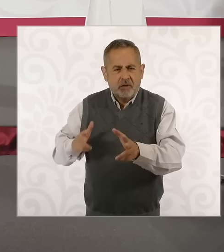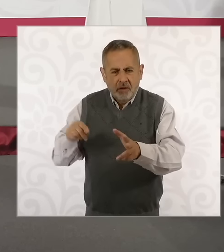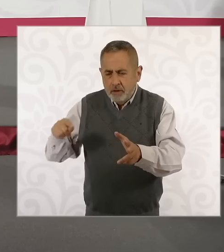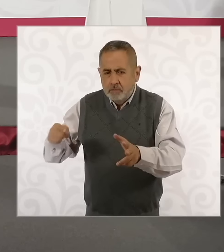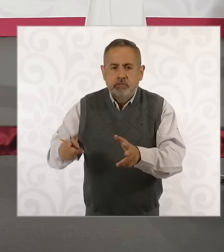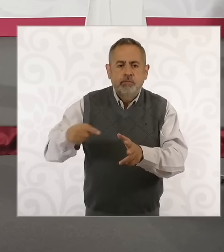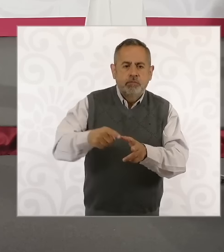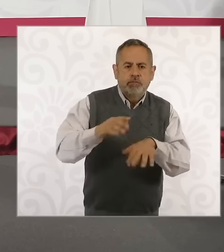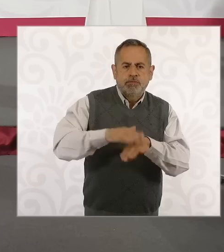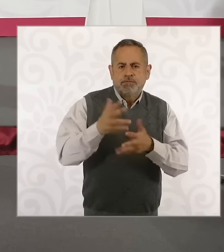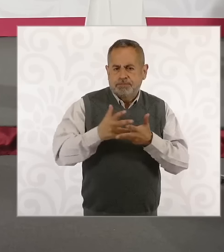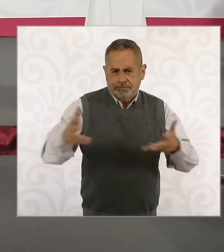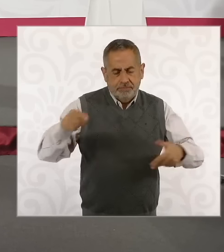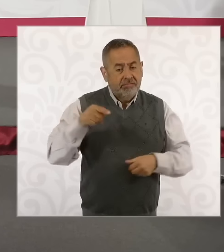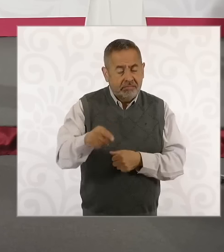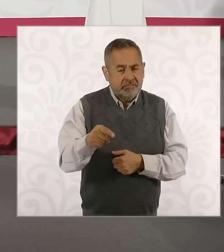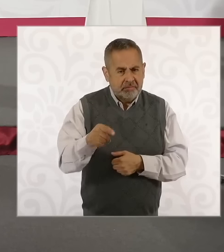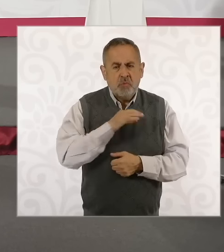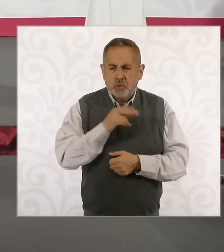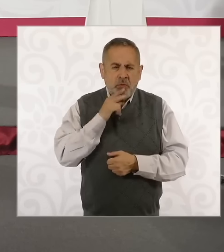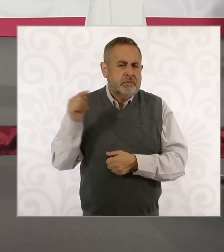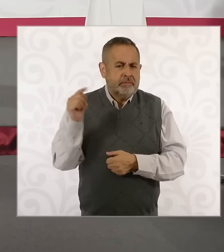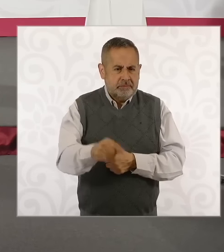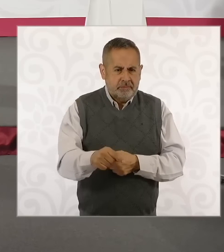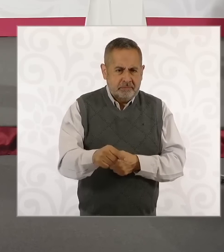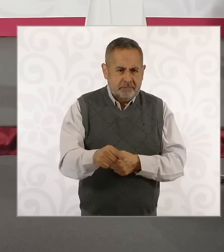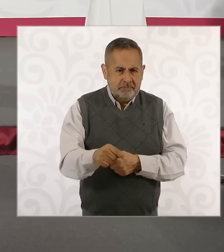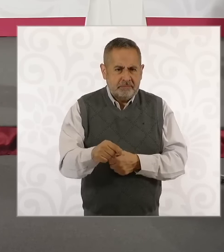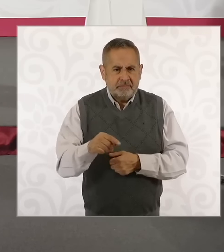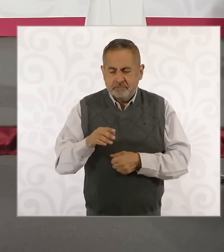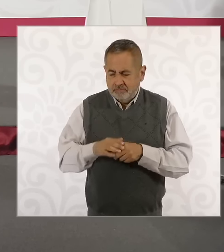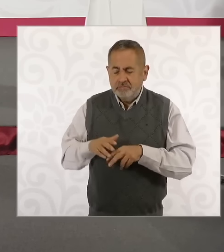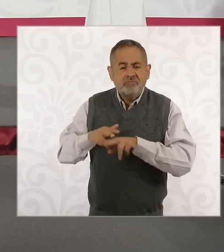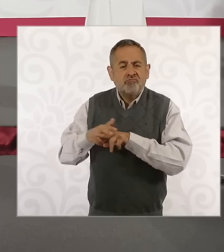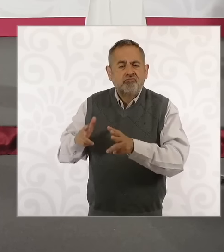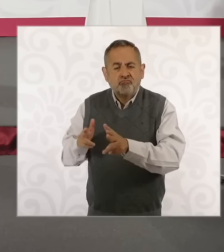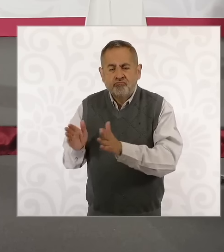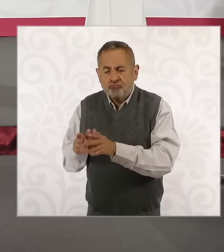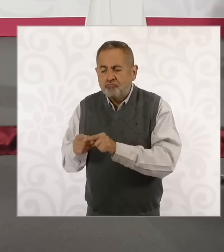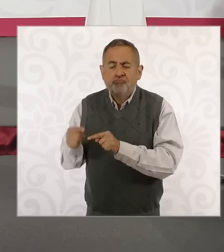bastante grande, de hecho, bastante más grande que la huella de la estación y por tanto eh sé que ha